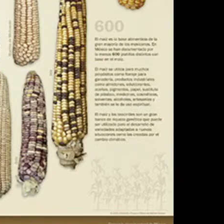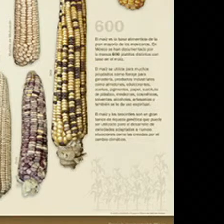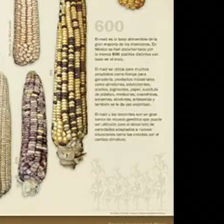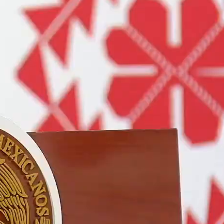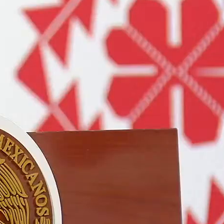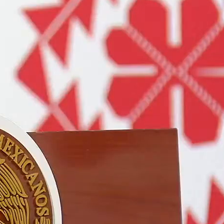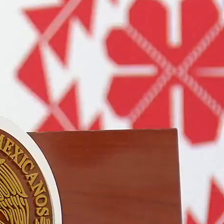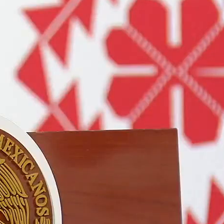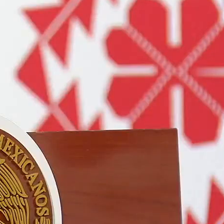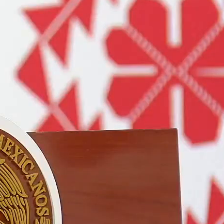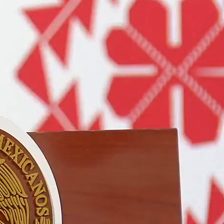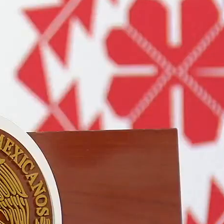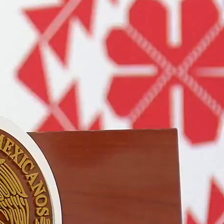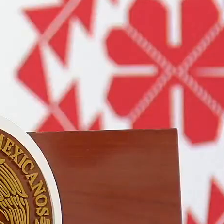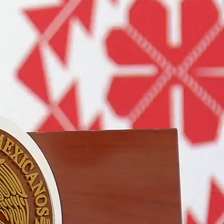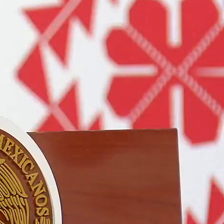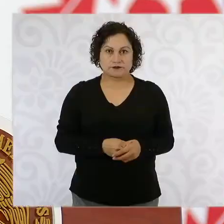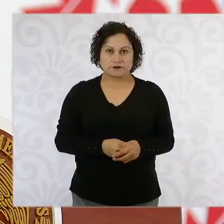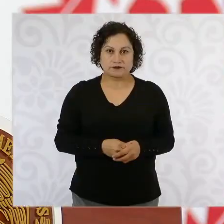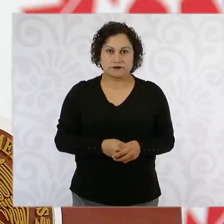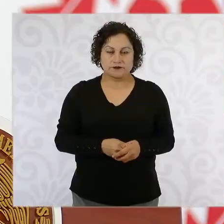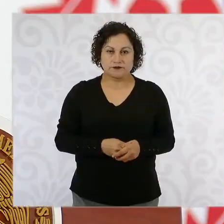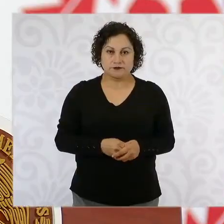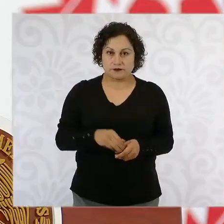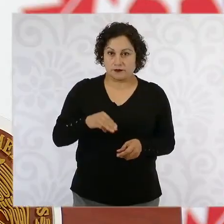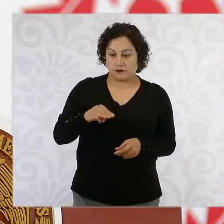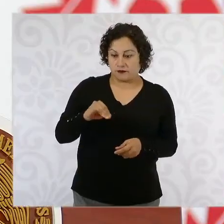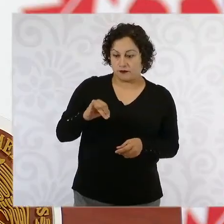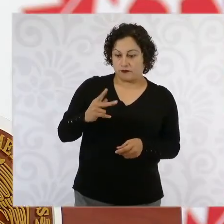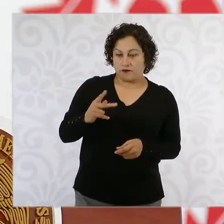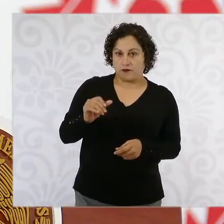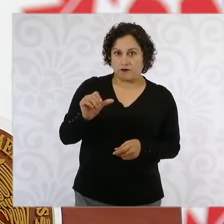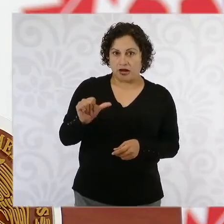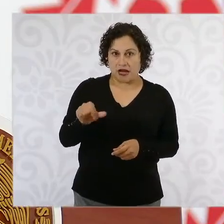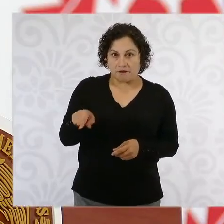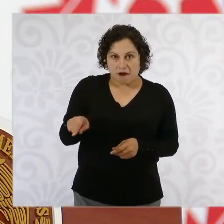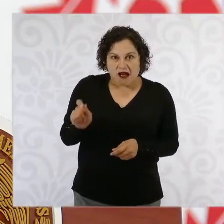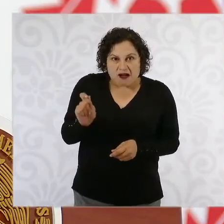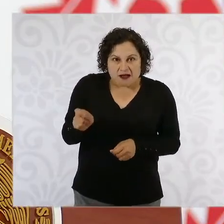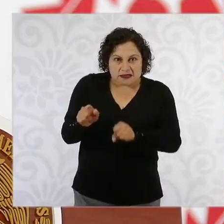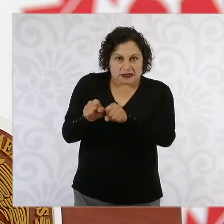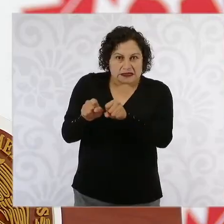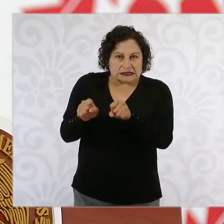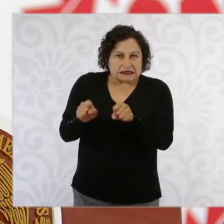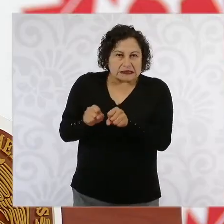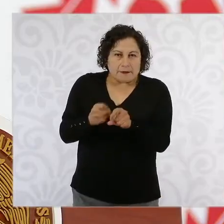productivos de la historia de la humanidad de manera que esto además es ya reconocido